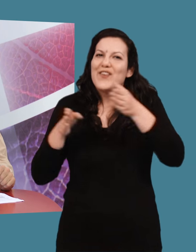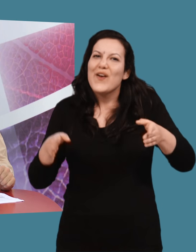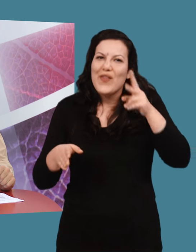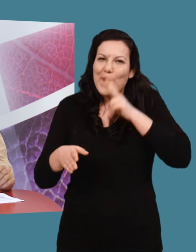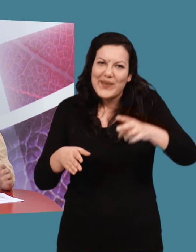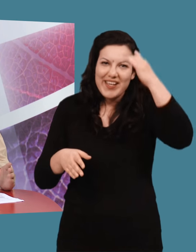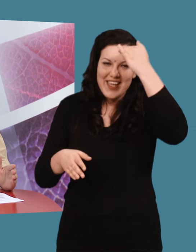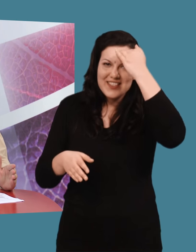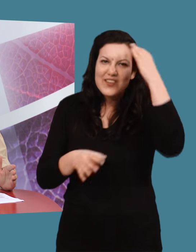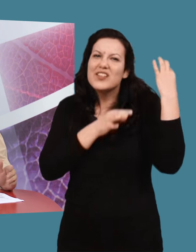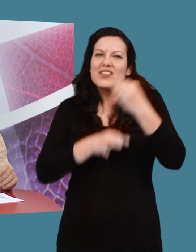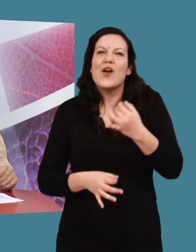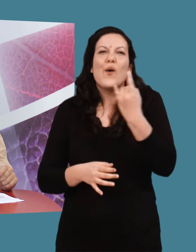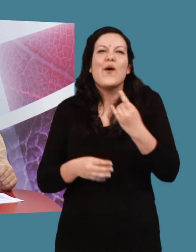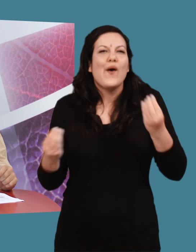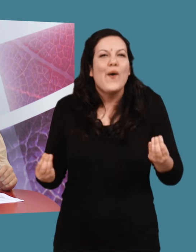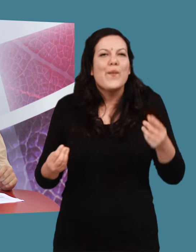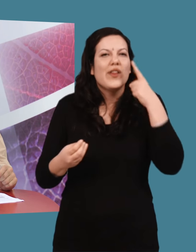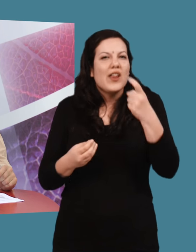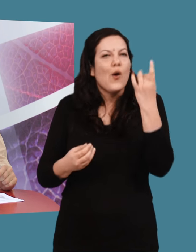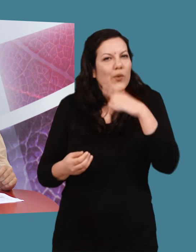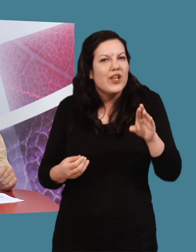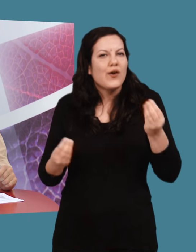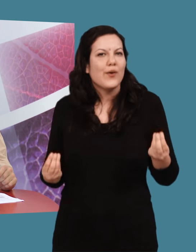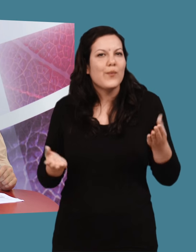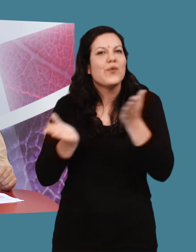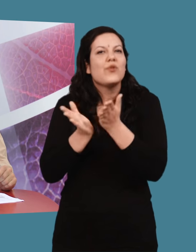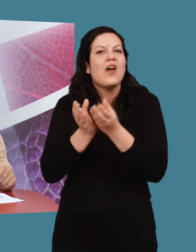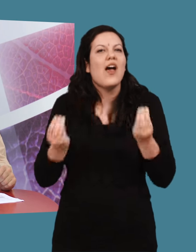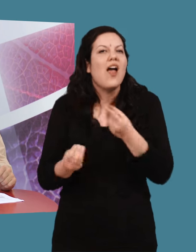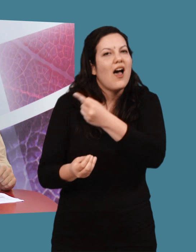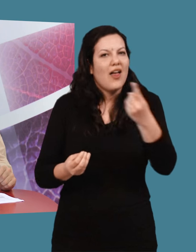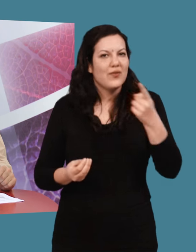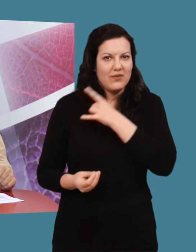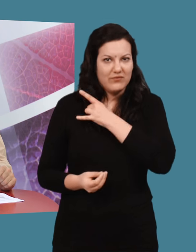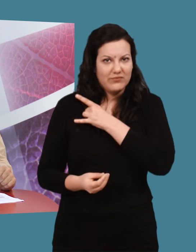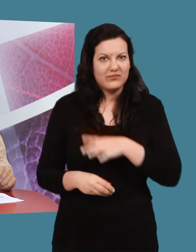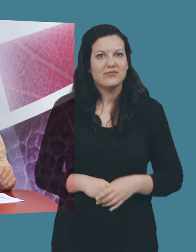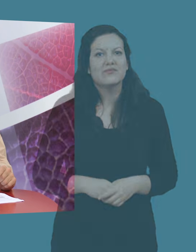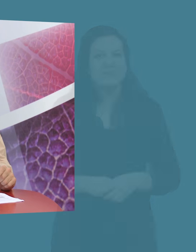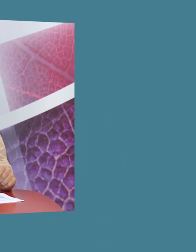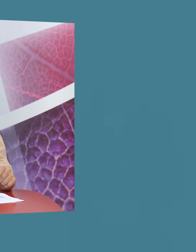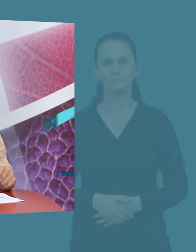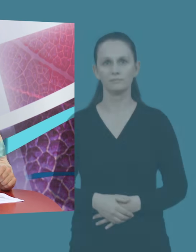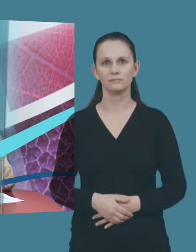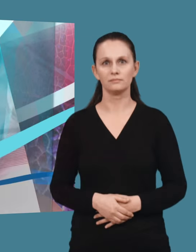sobre como llegaron a la Universidad, como se enteraron de la UNER, y que es lo que van a estudiar en las diferentes sedes académicas.